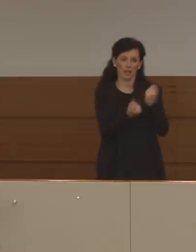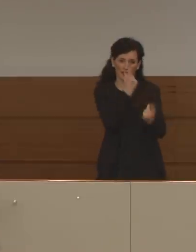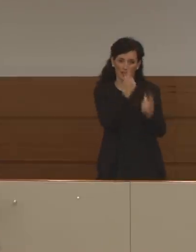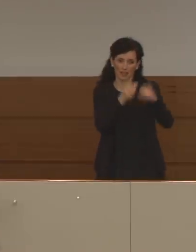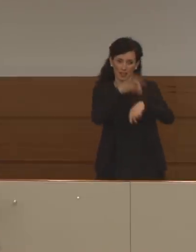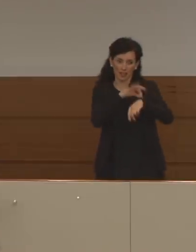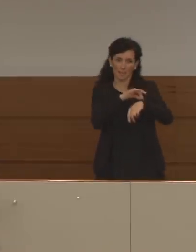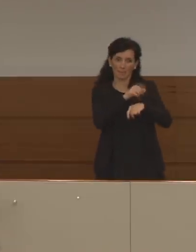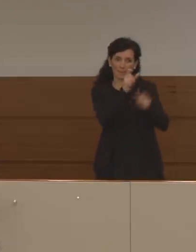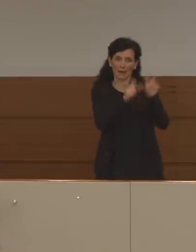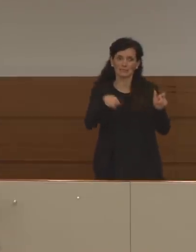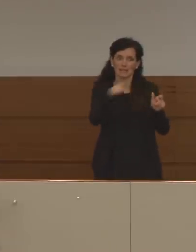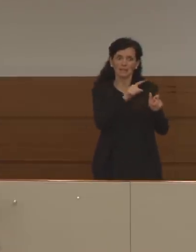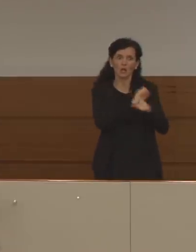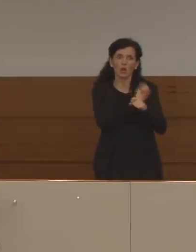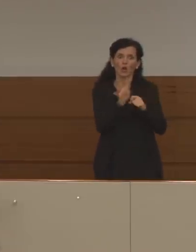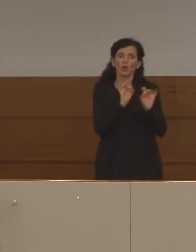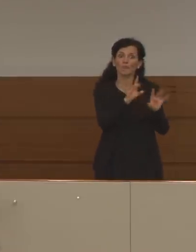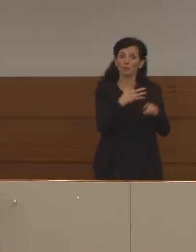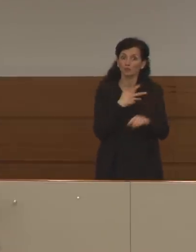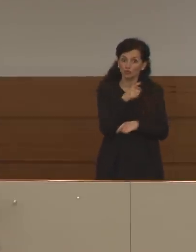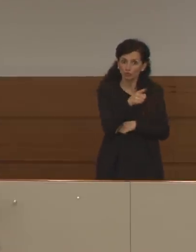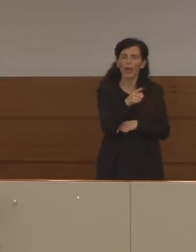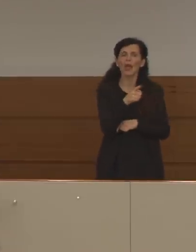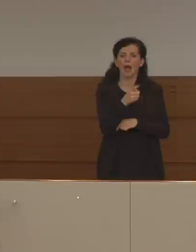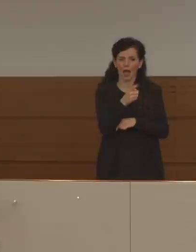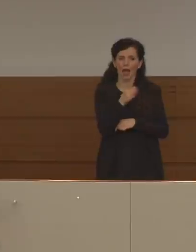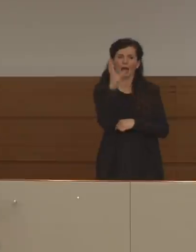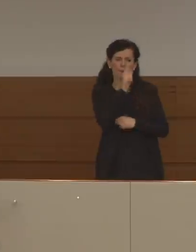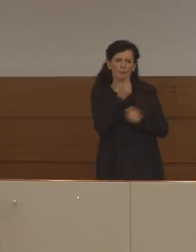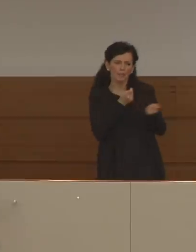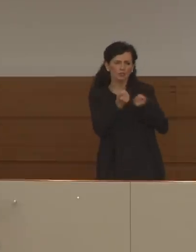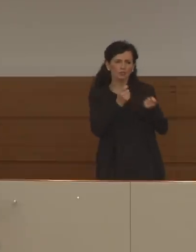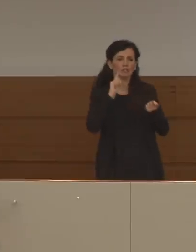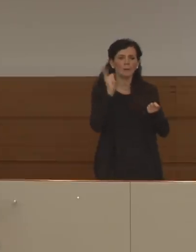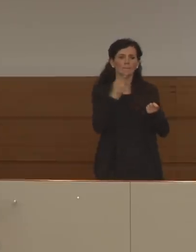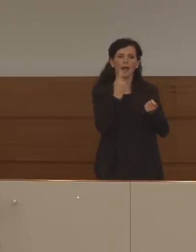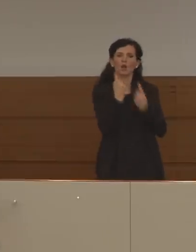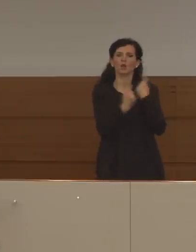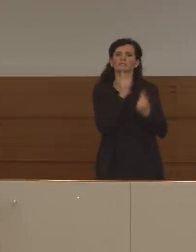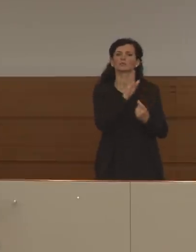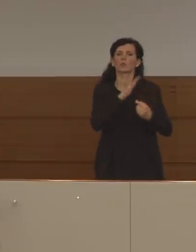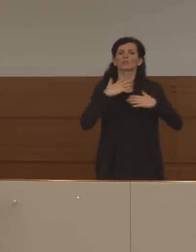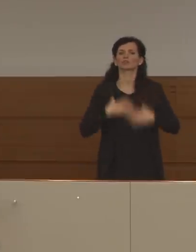migliore del paziente e la riportiamo. Noi non sappiamo cosa fanno